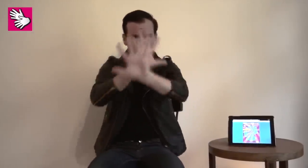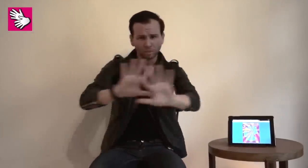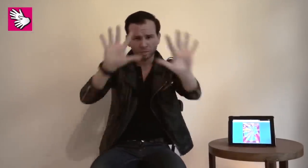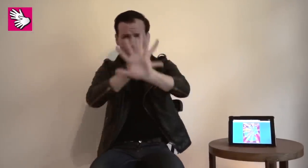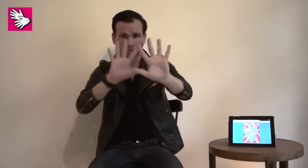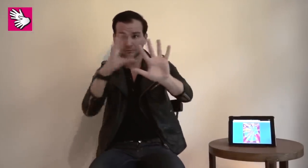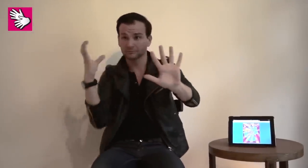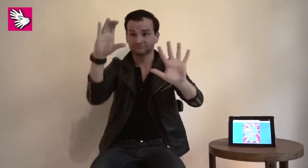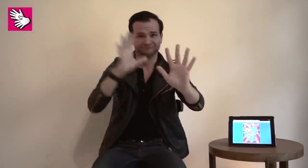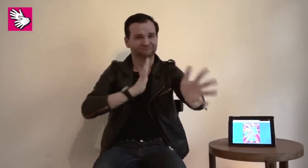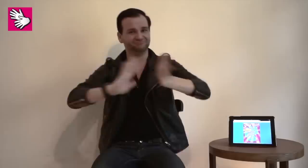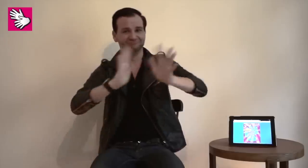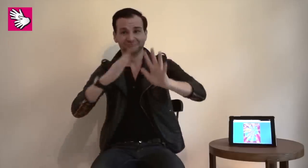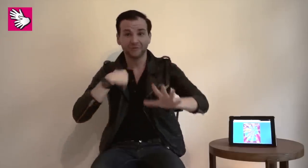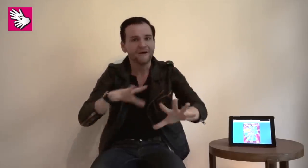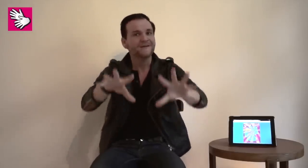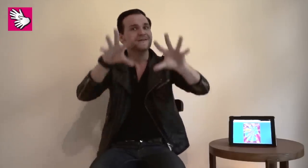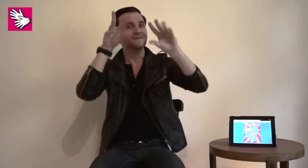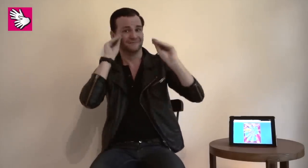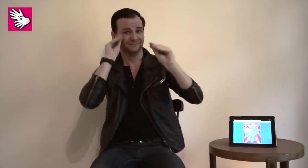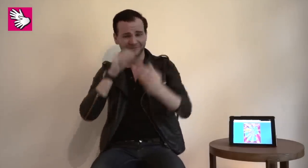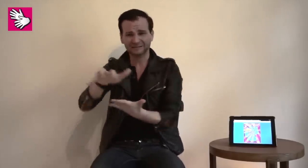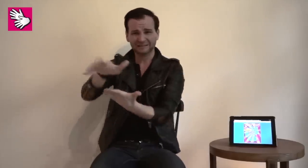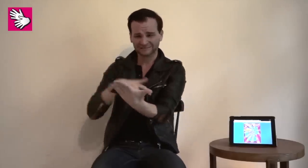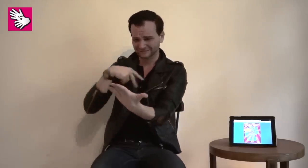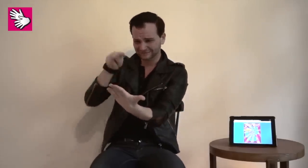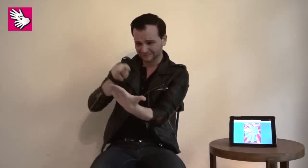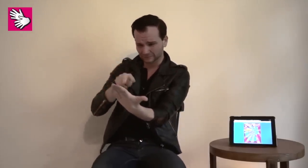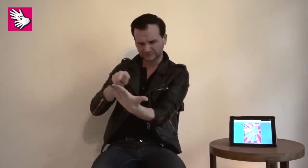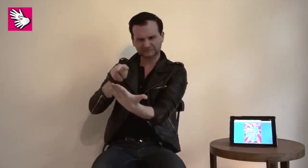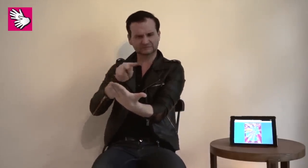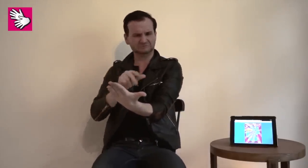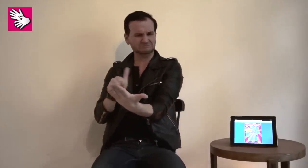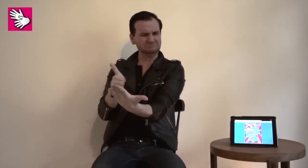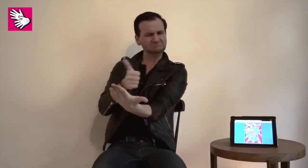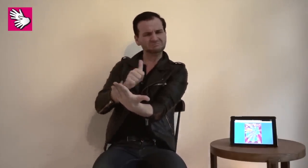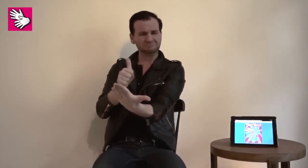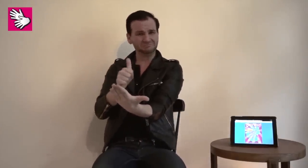Was im Fernsehen läuft ist so nicht immer klar; her mit Gebärdenspracheinblendungen und ich bekomme alles mit! Schriftsprachliche Texte sind für mich nicht immer eindeutig und klar; her mit einem tauben Dolmetscher, der mir